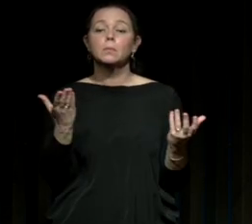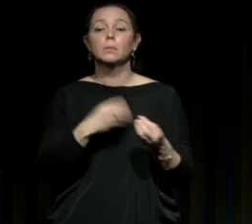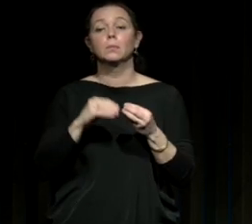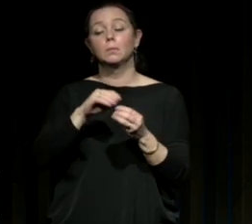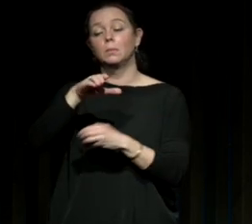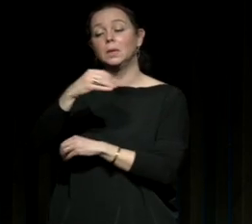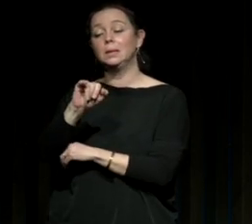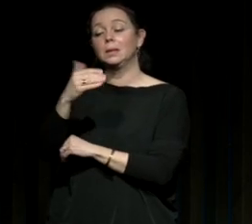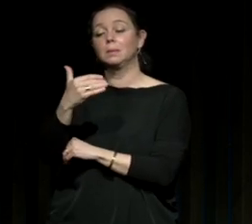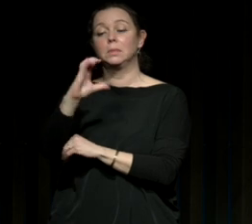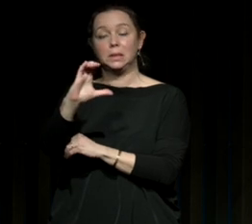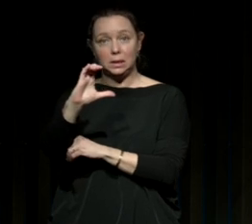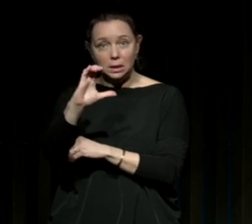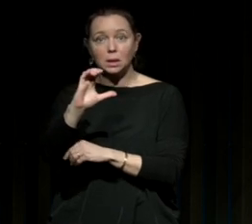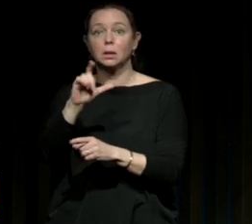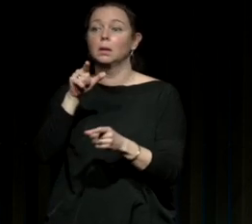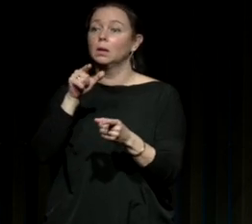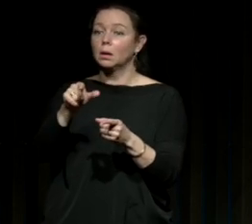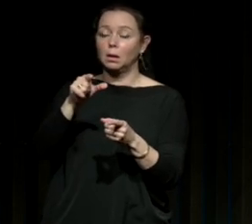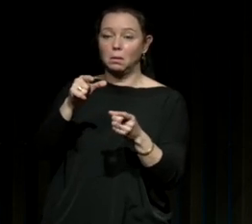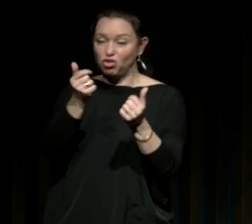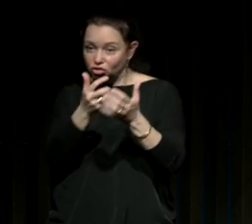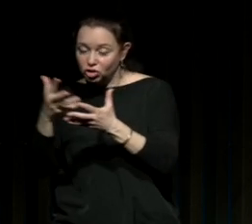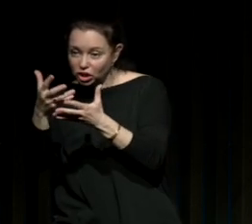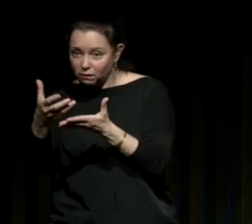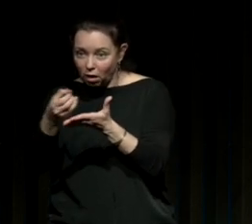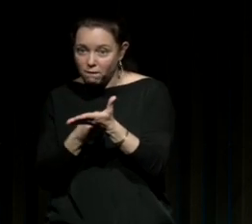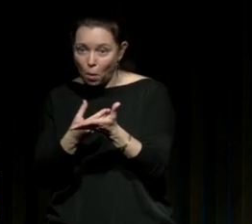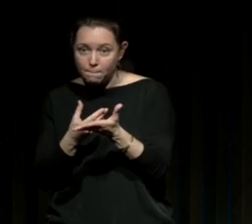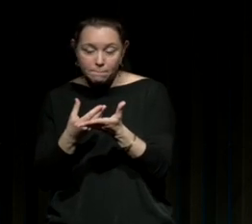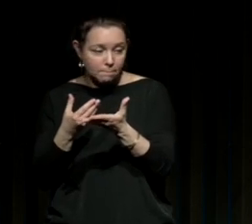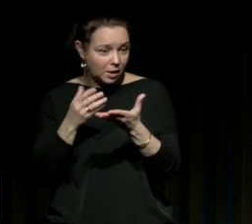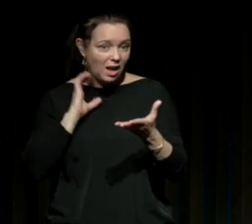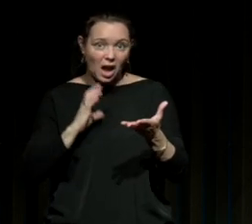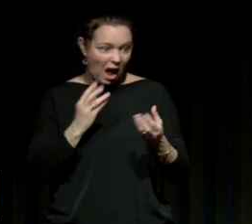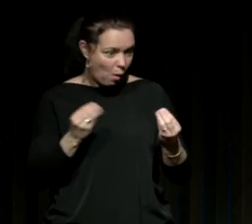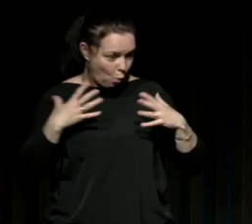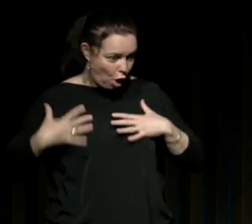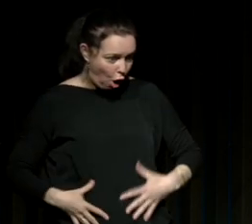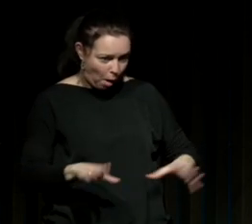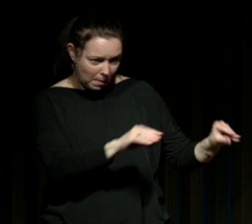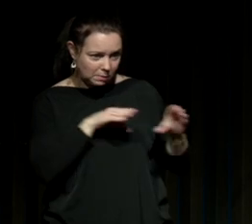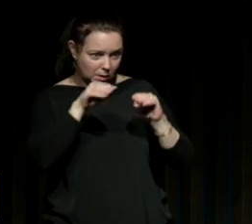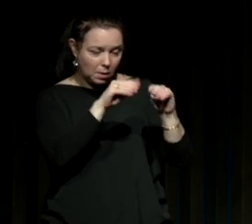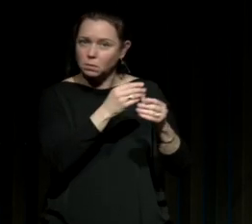il ne renseigne absolument pas sur la répartition du tissu adipeux alors que l'on sait bien que ce